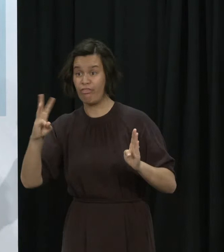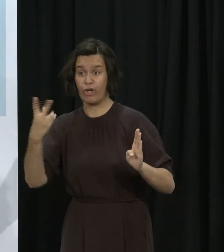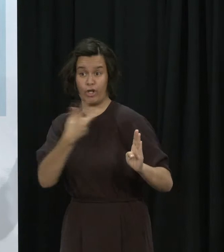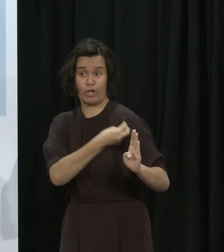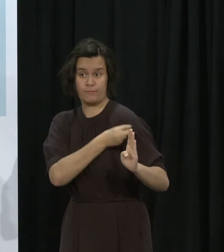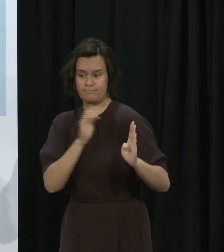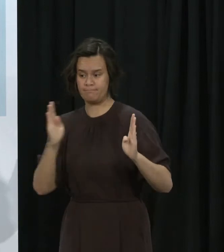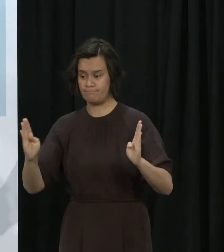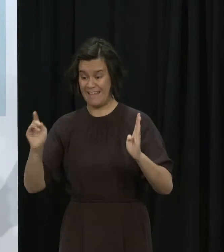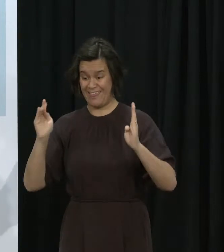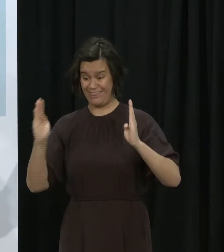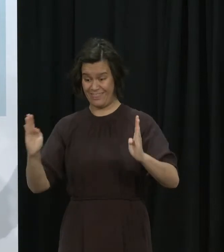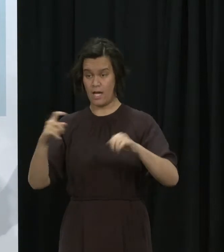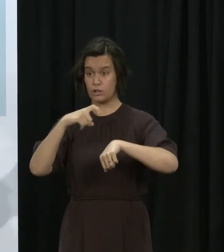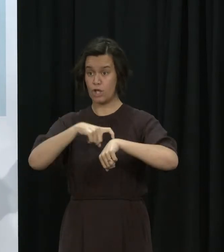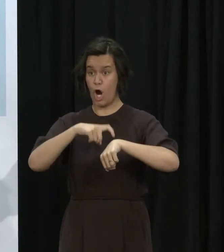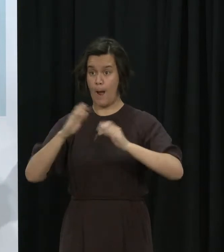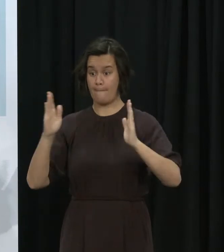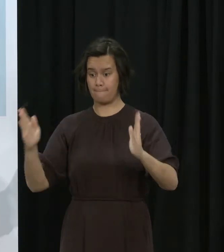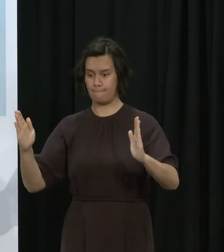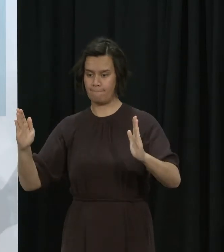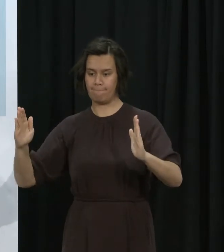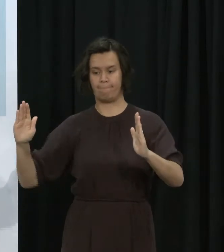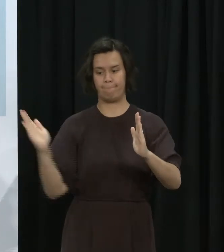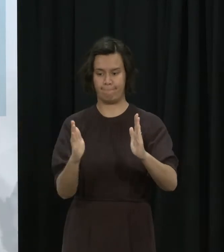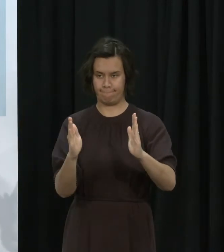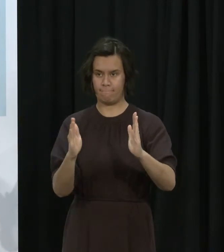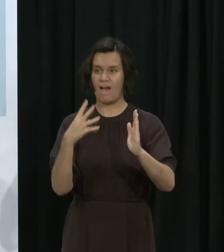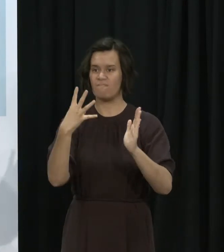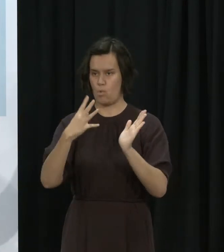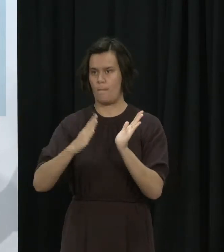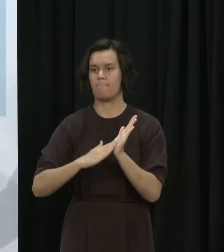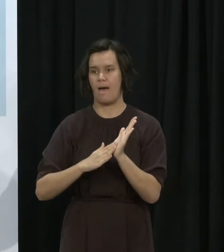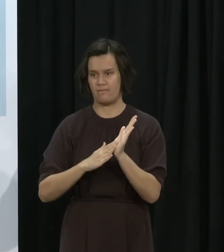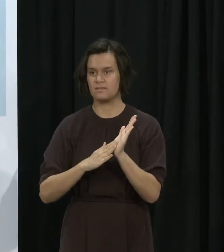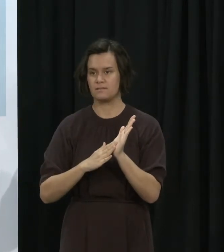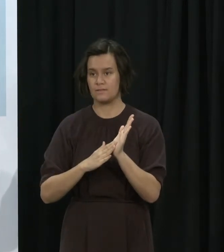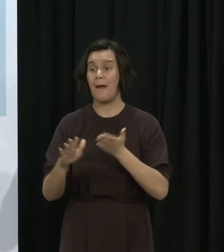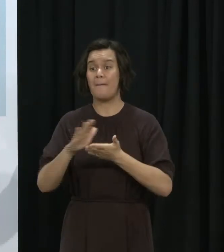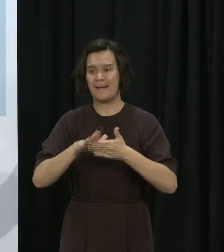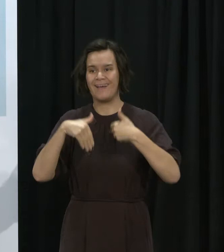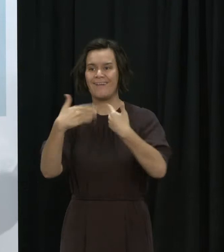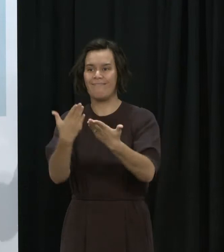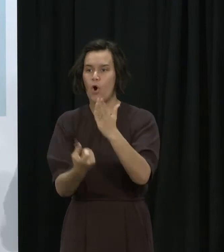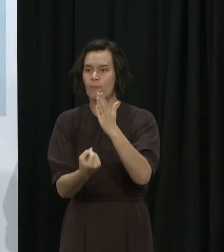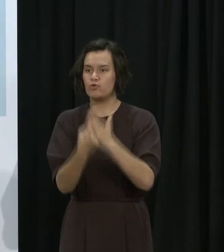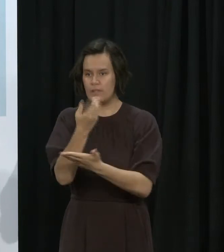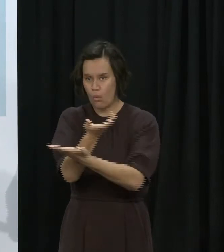me nga taunakitanga ka puta ake mo Omicron, te Kua ttohu te Hekeretari-Tianara kia te te wa